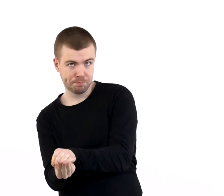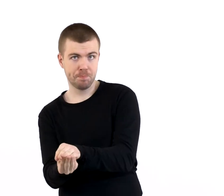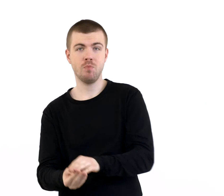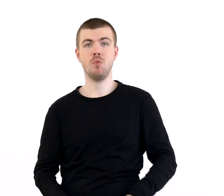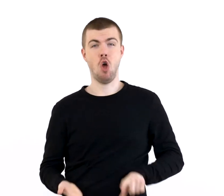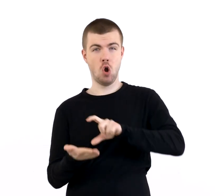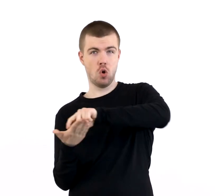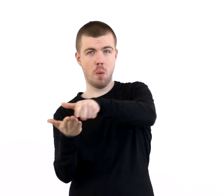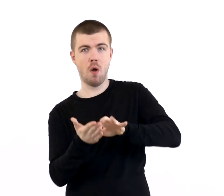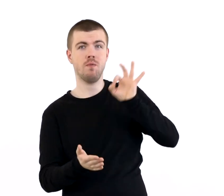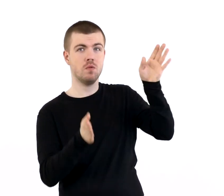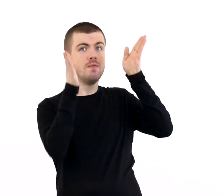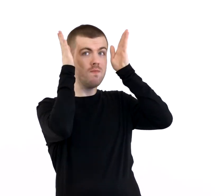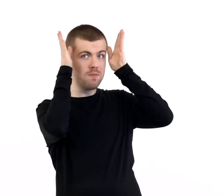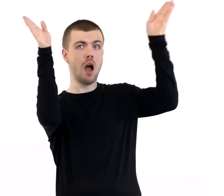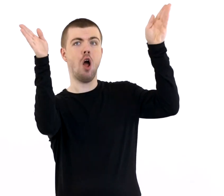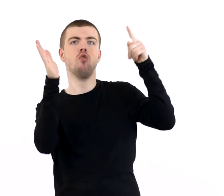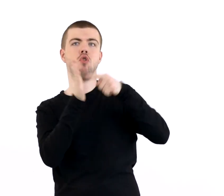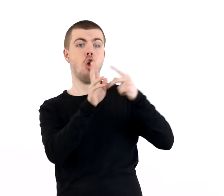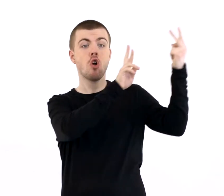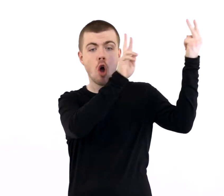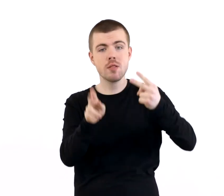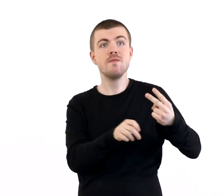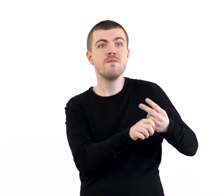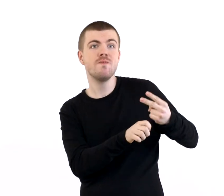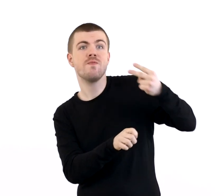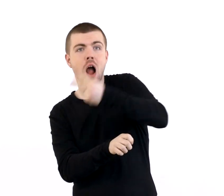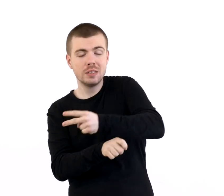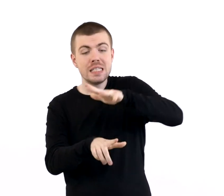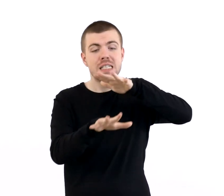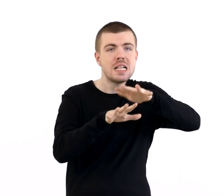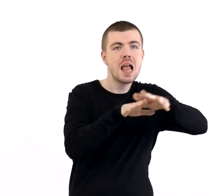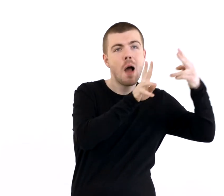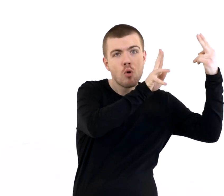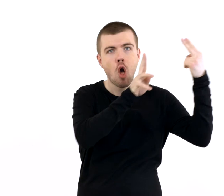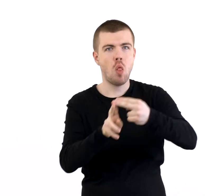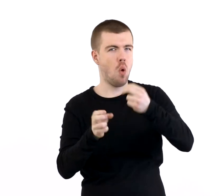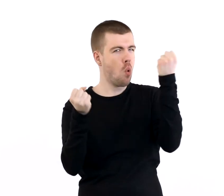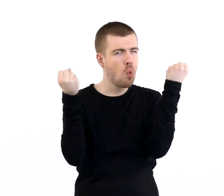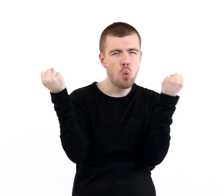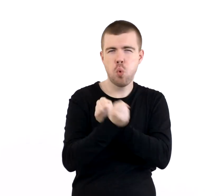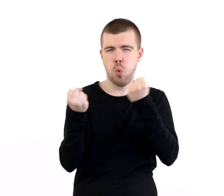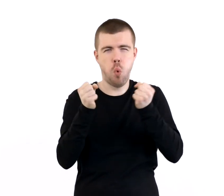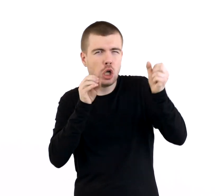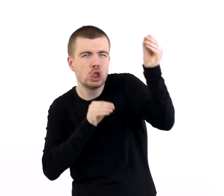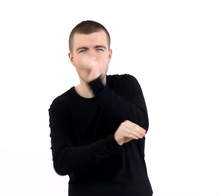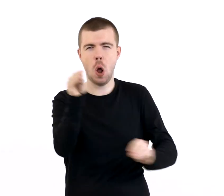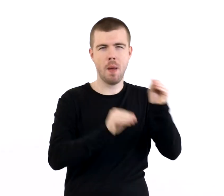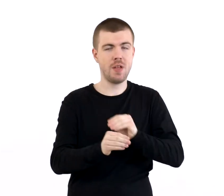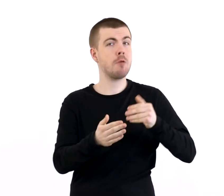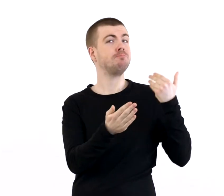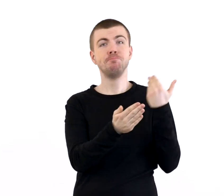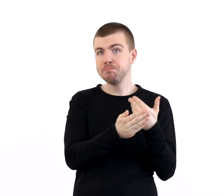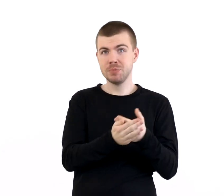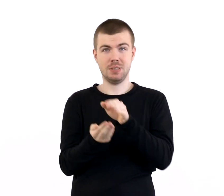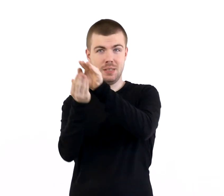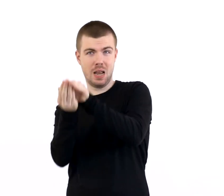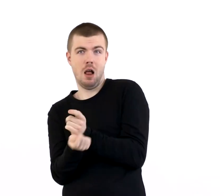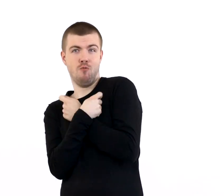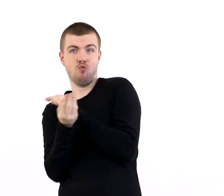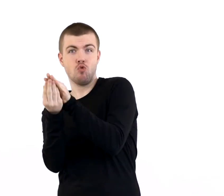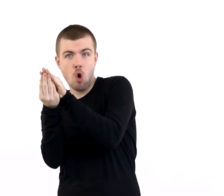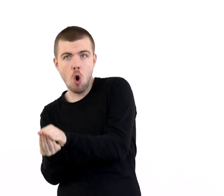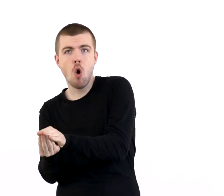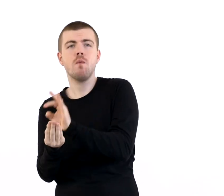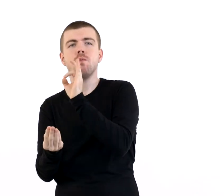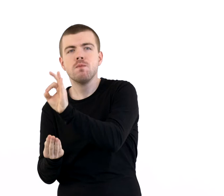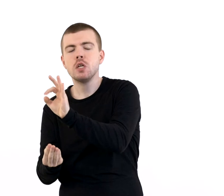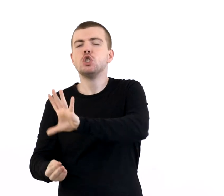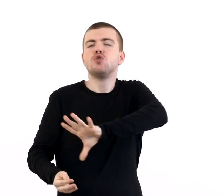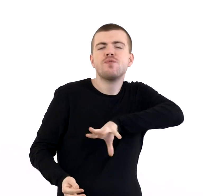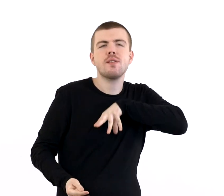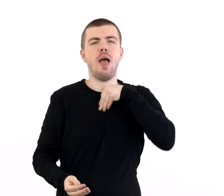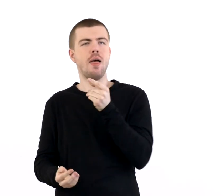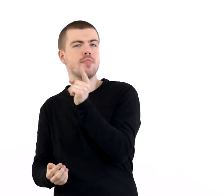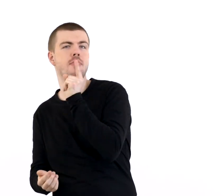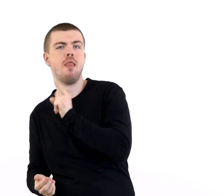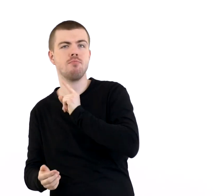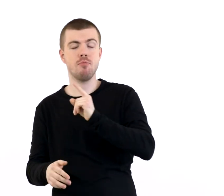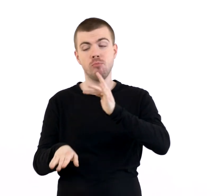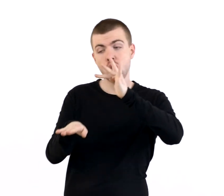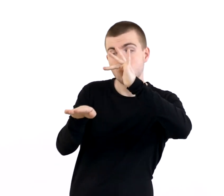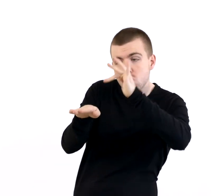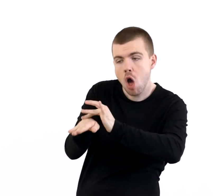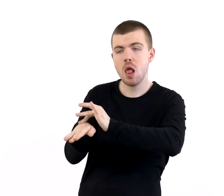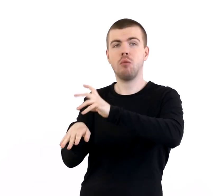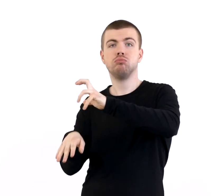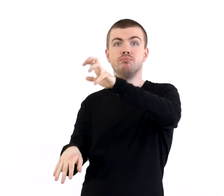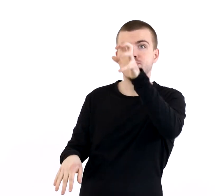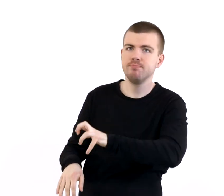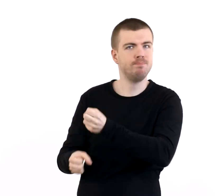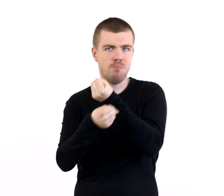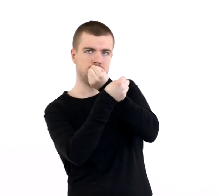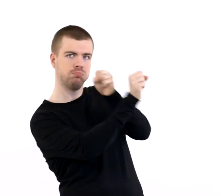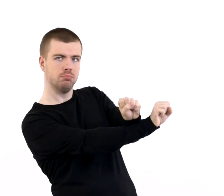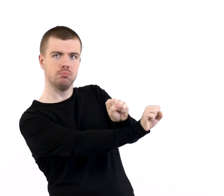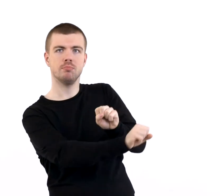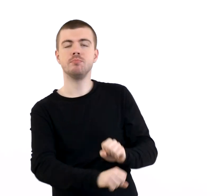wraz z bardzo skomplikowanym systemem korytarzy prowadzącymi komory królewskie, by chronić sarkofag przed profanacją.